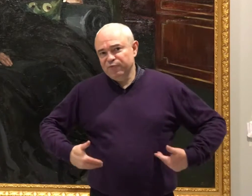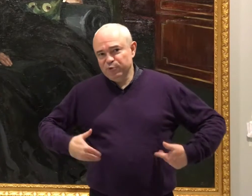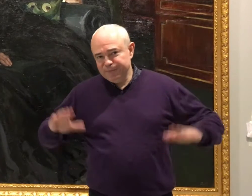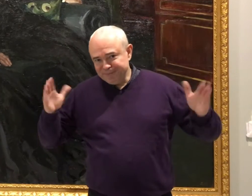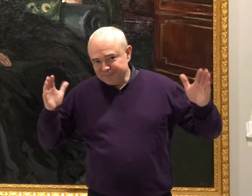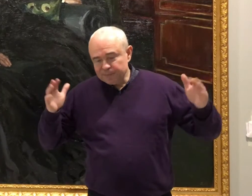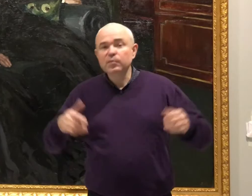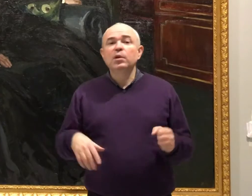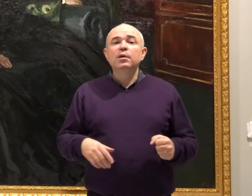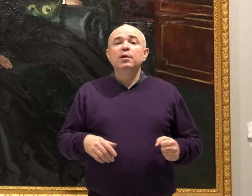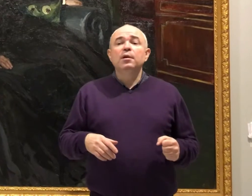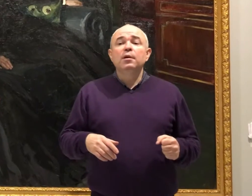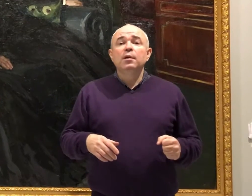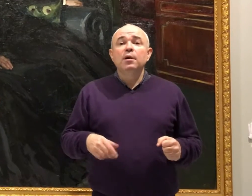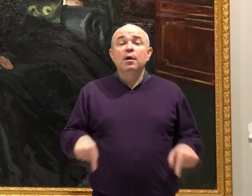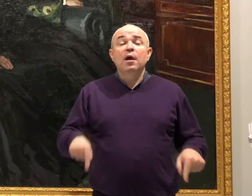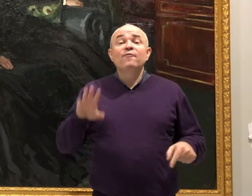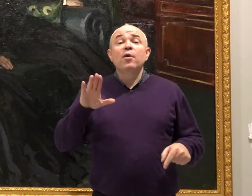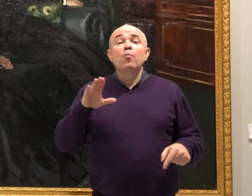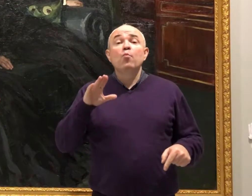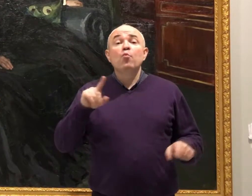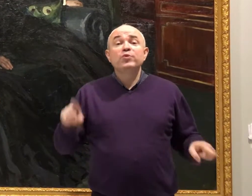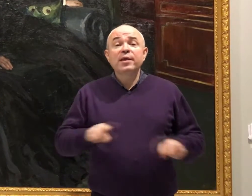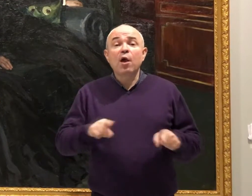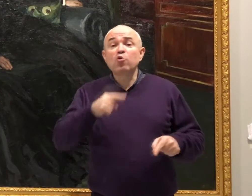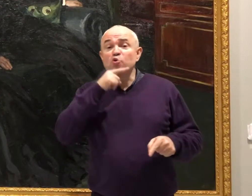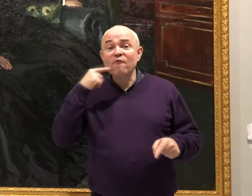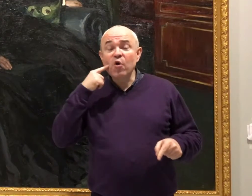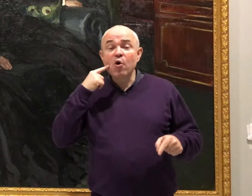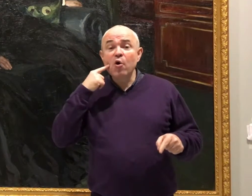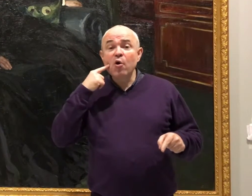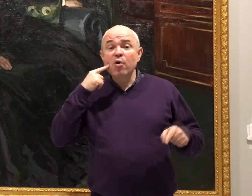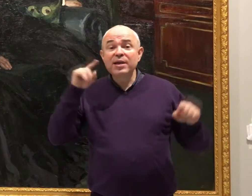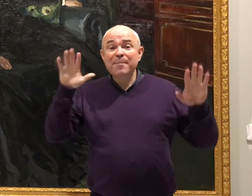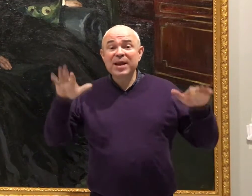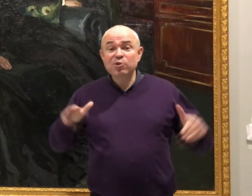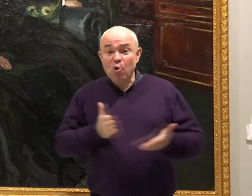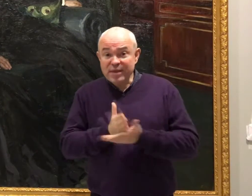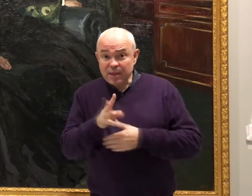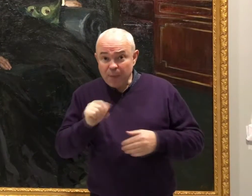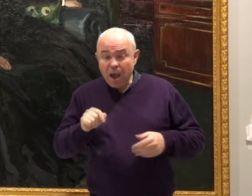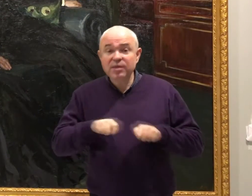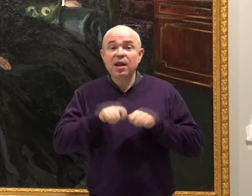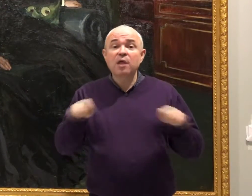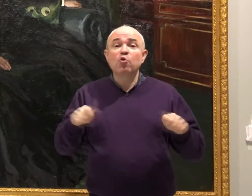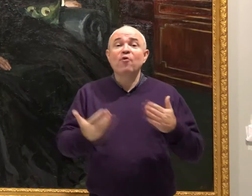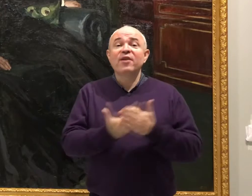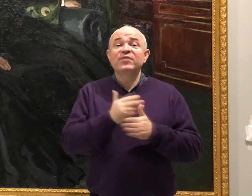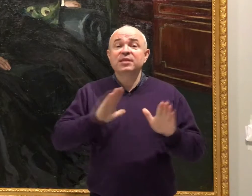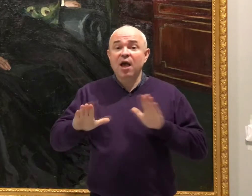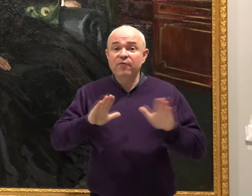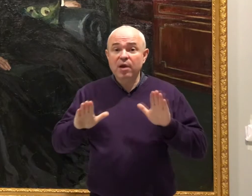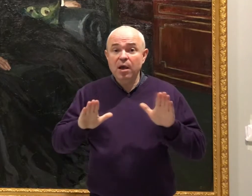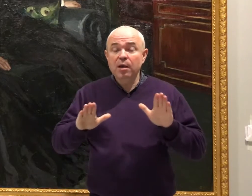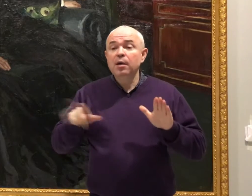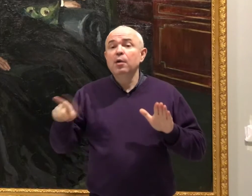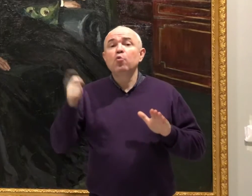Здравствуйте! Здесь, в Музее русского импрессионизма, открыта новая выставка –